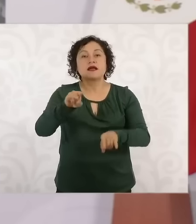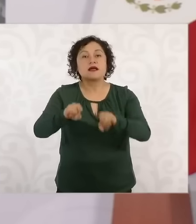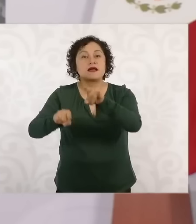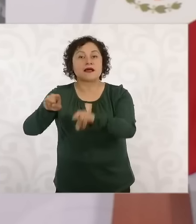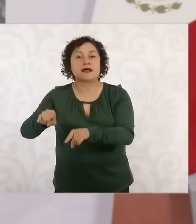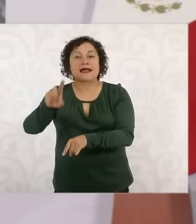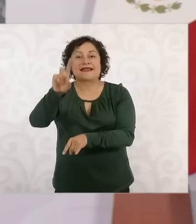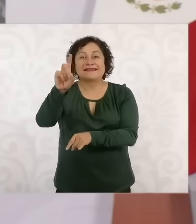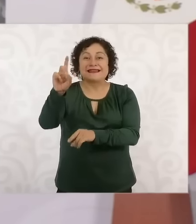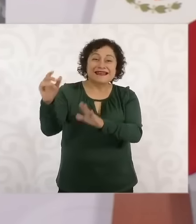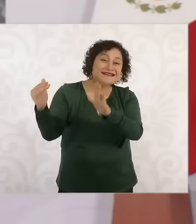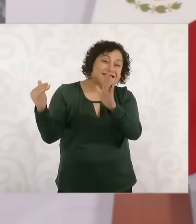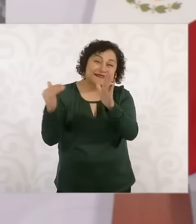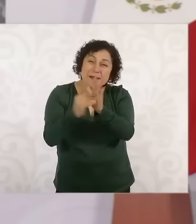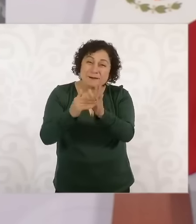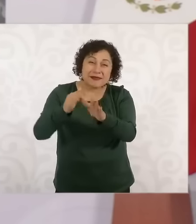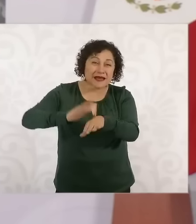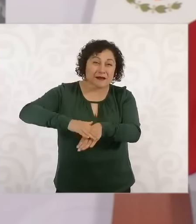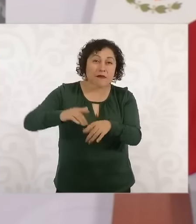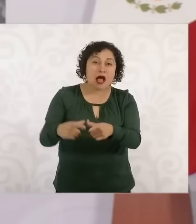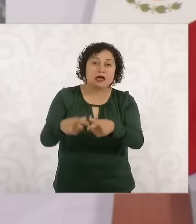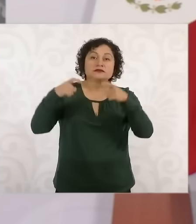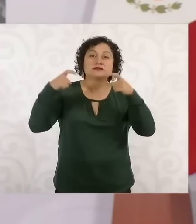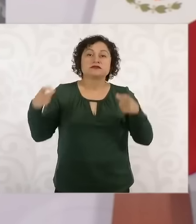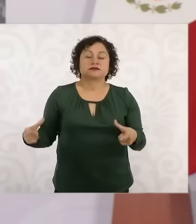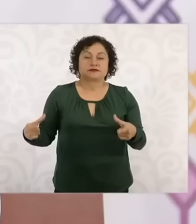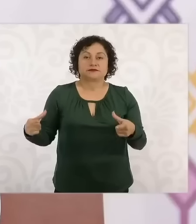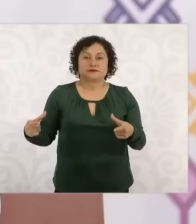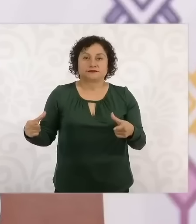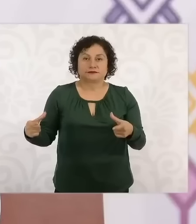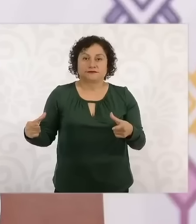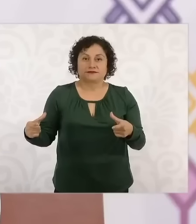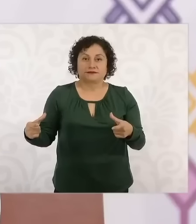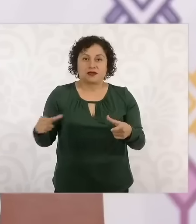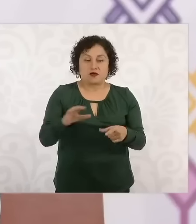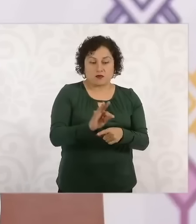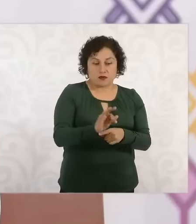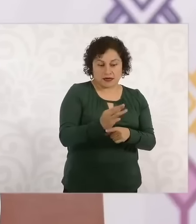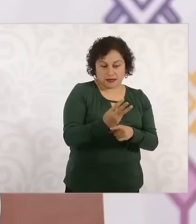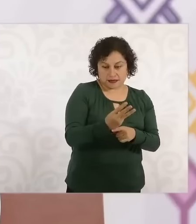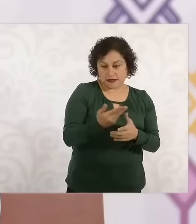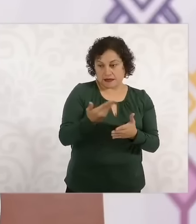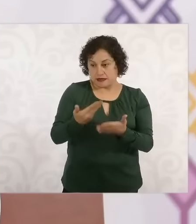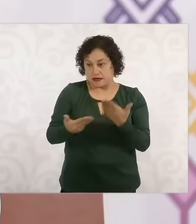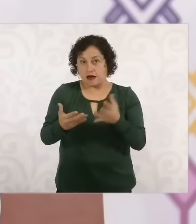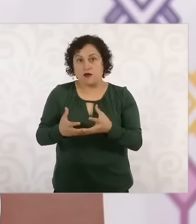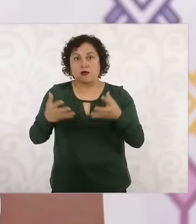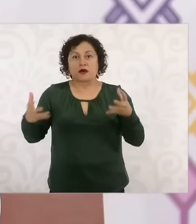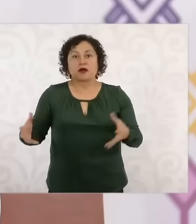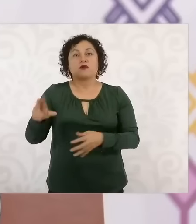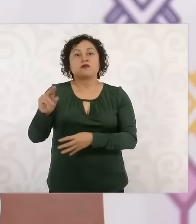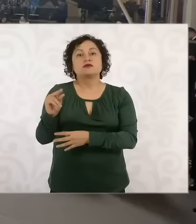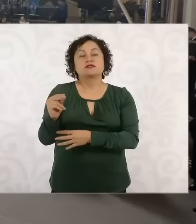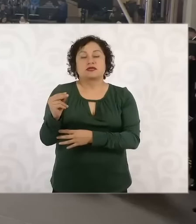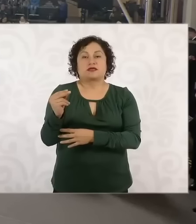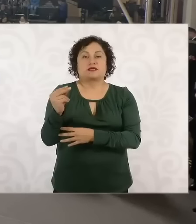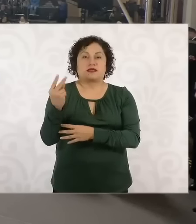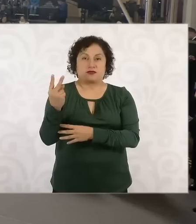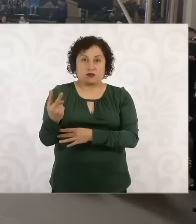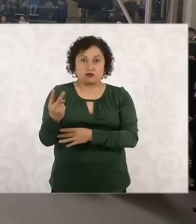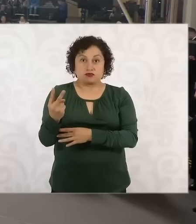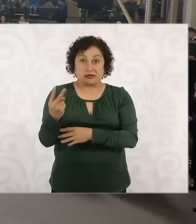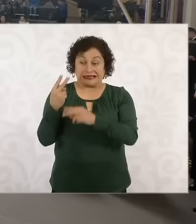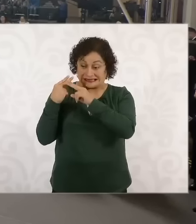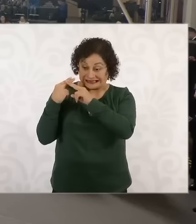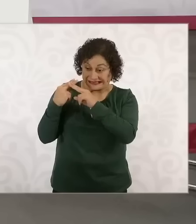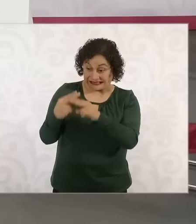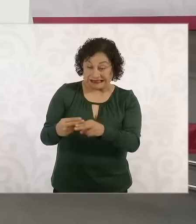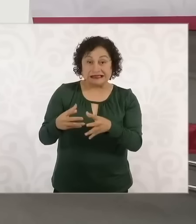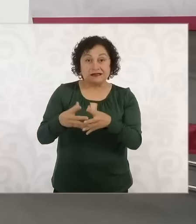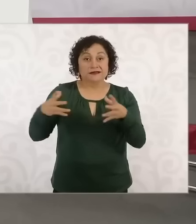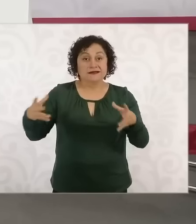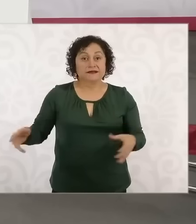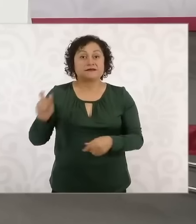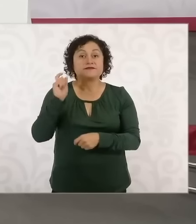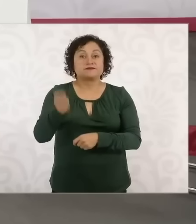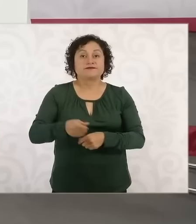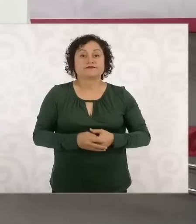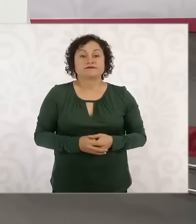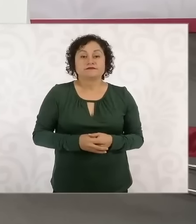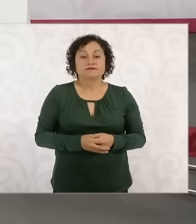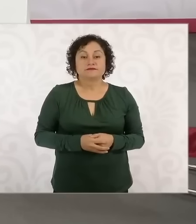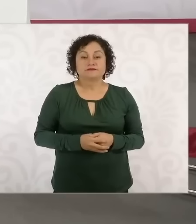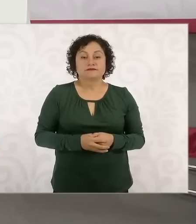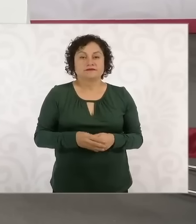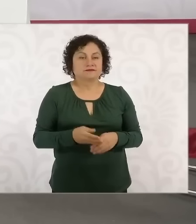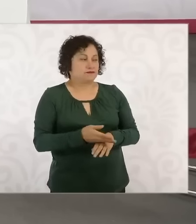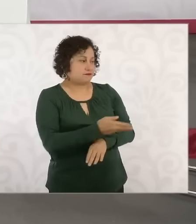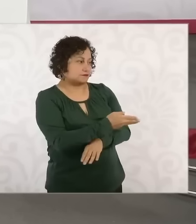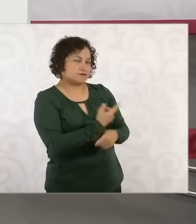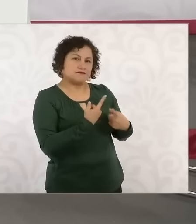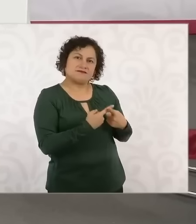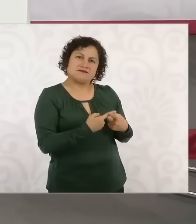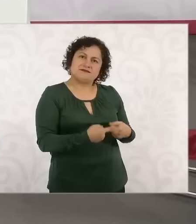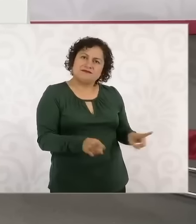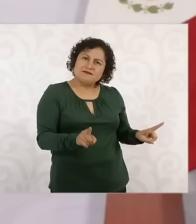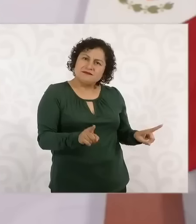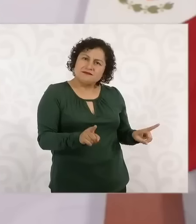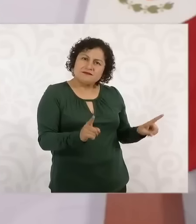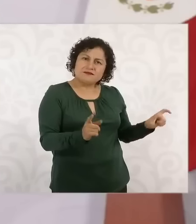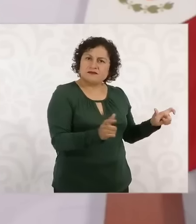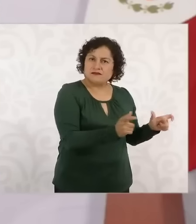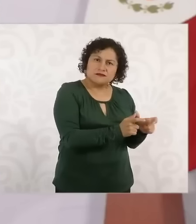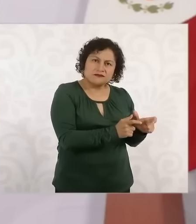que se hicieron de 43 a 82, casi 40 años y después solo 4300 camas en 36 años.